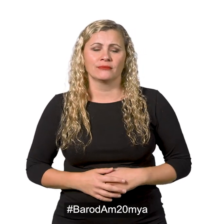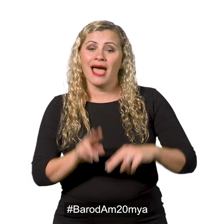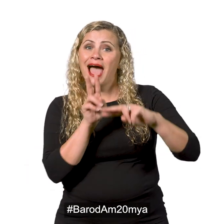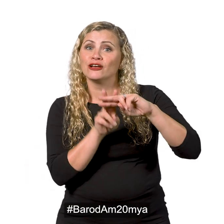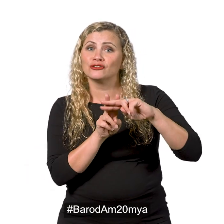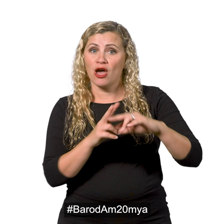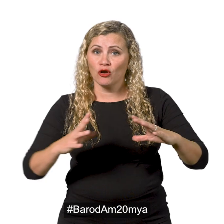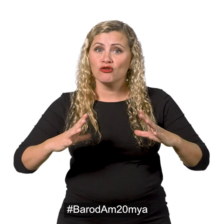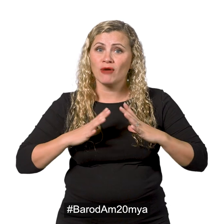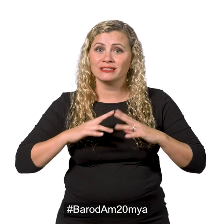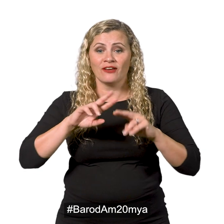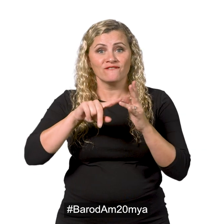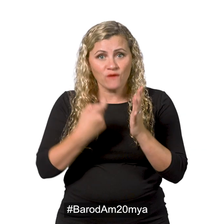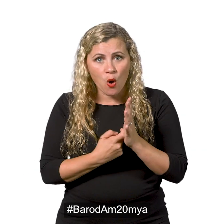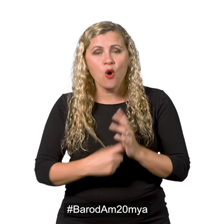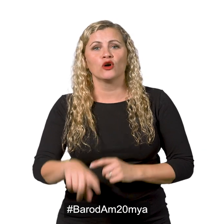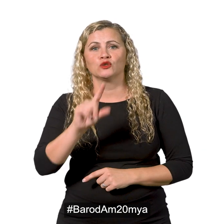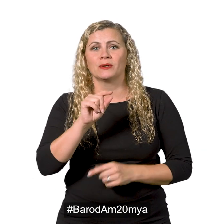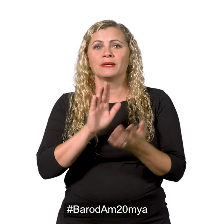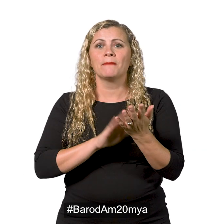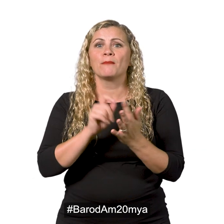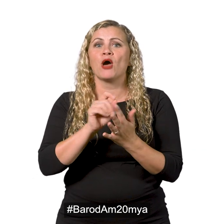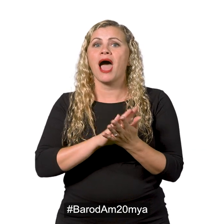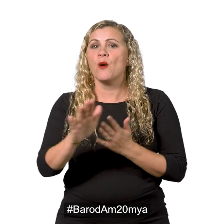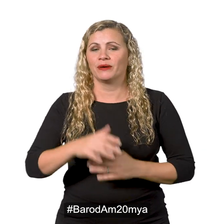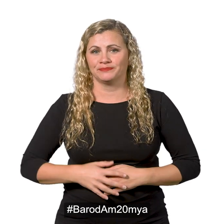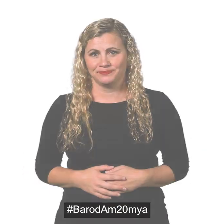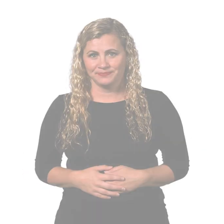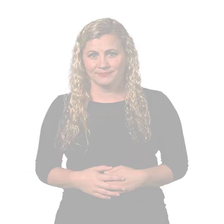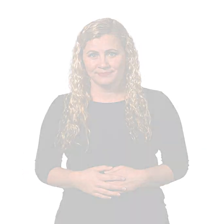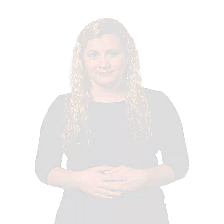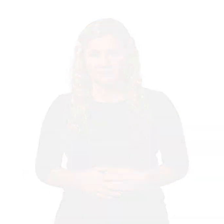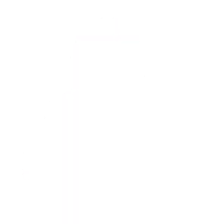#BarodAm20mya